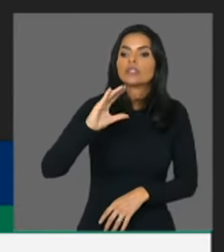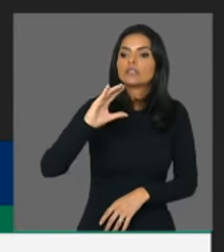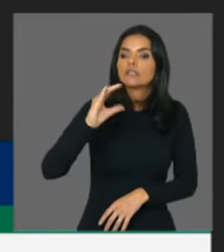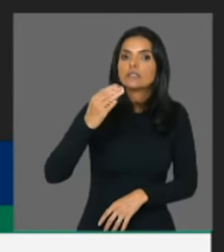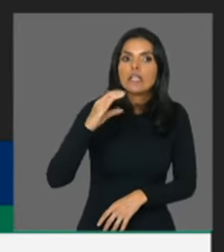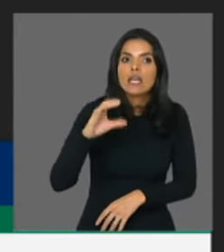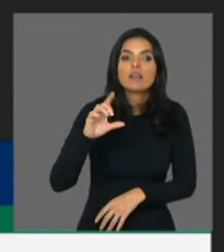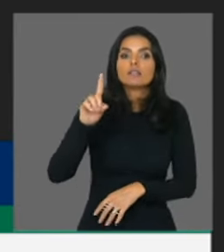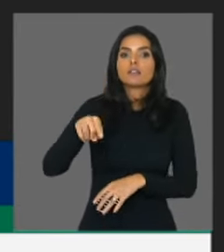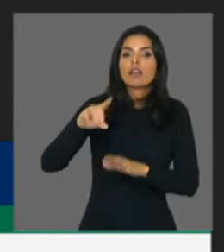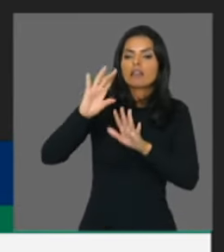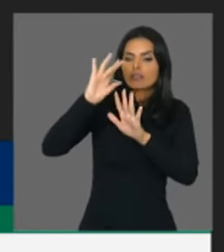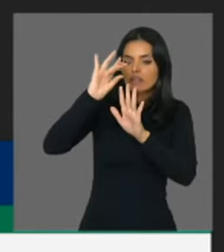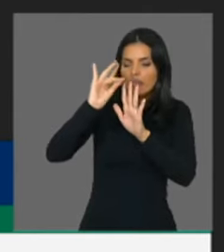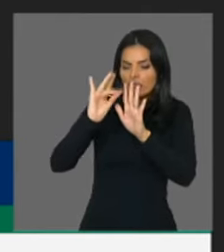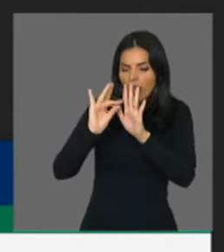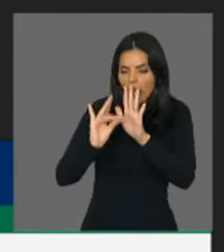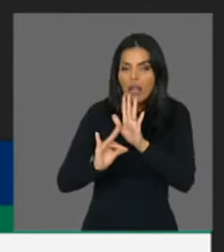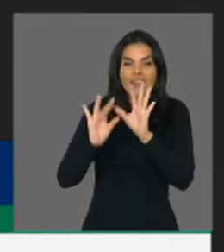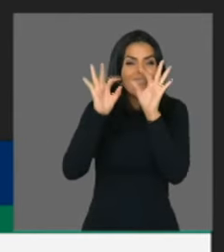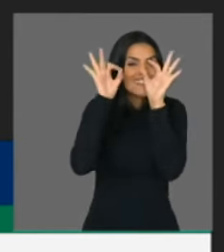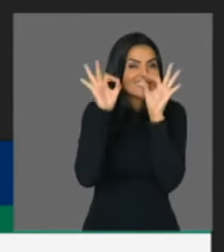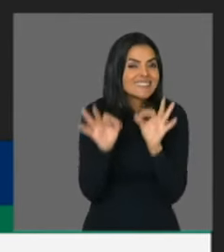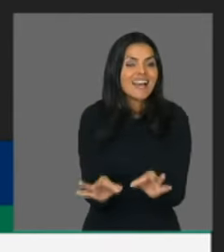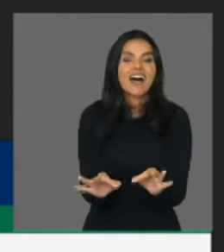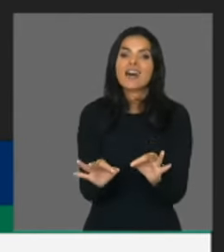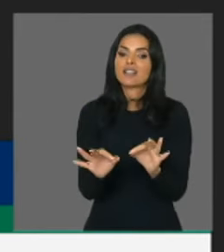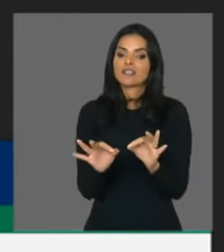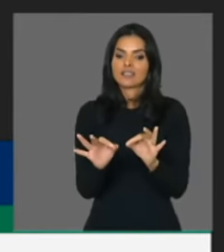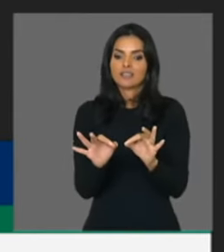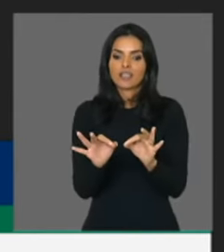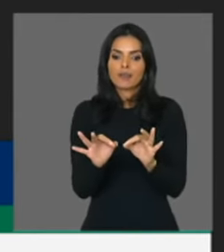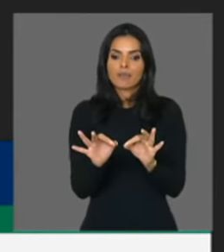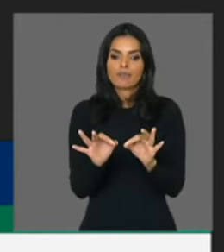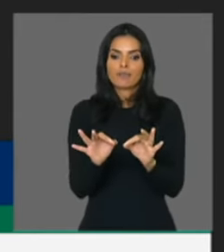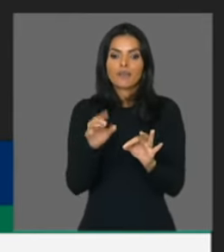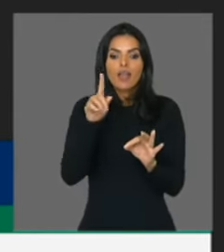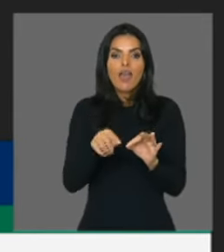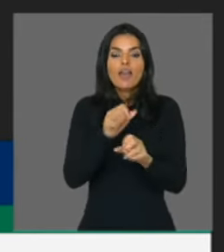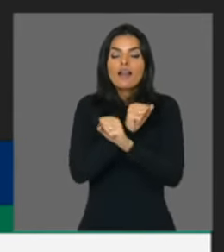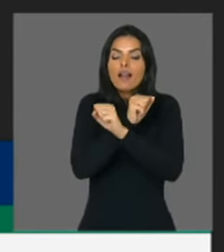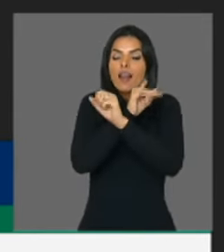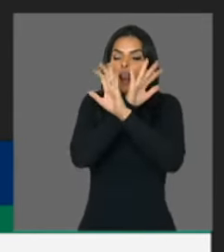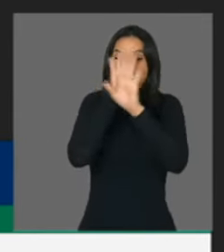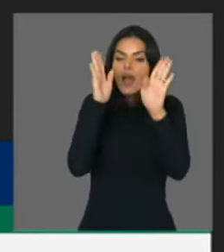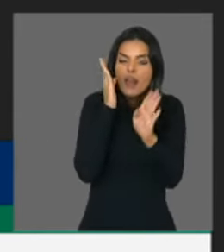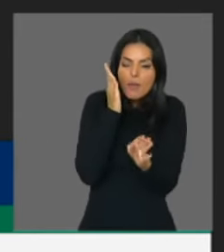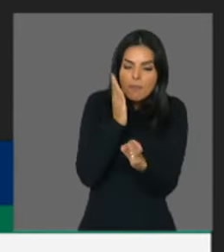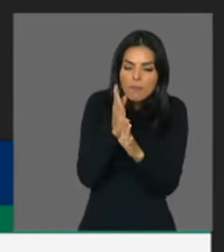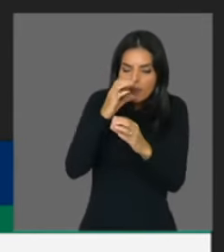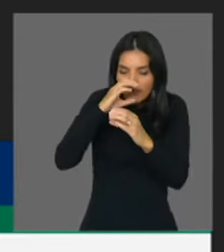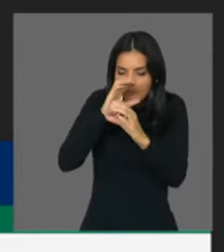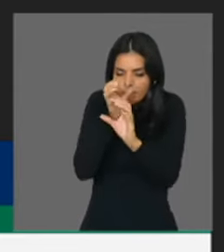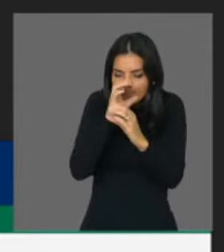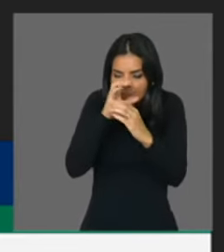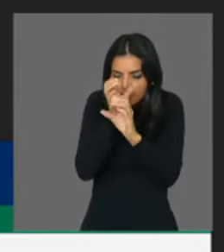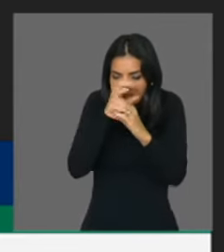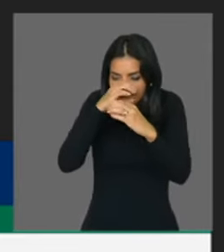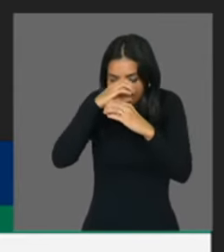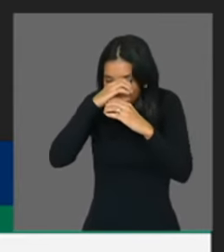DEFINIÇÕES EXATAS EXATAS, ELA TEM DEFINIÇÕES CRISTALIZADAS, ELA, PORTANTO, TEM QUE DELINEAR OS PROCEDIMENTOS FEDERAIS,